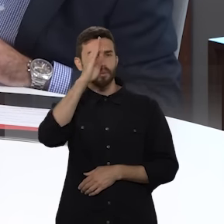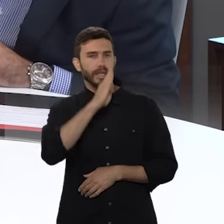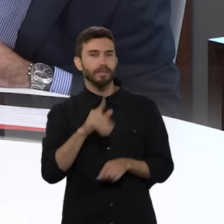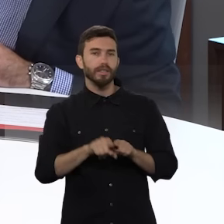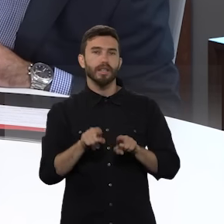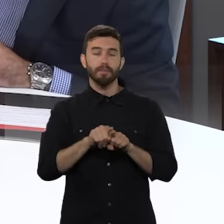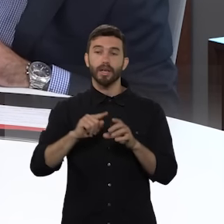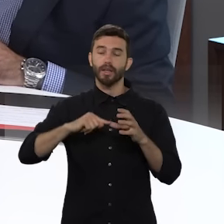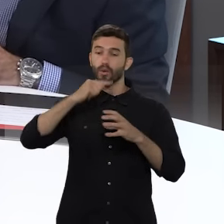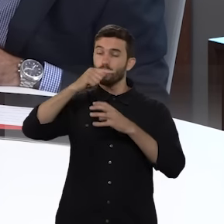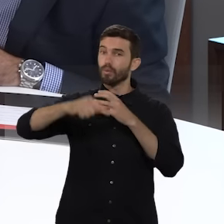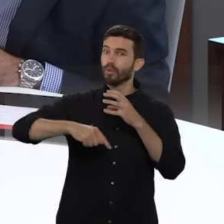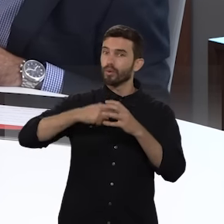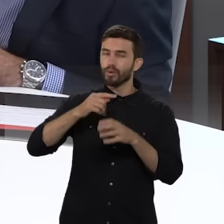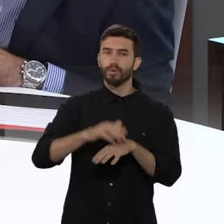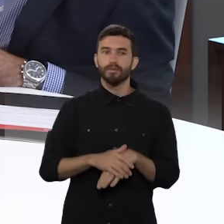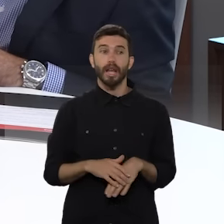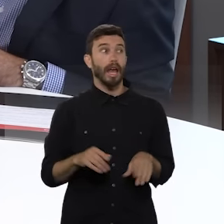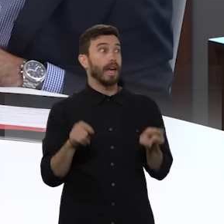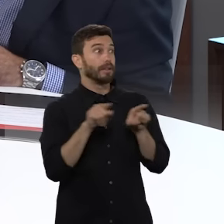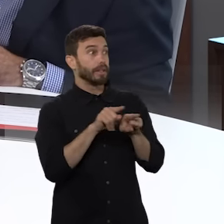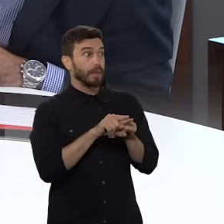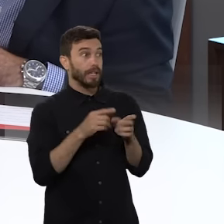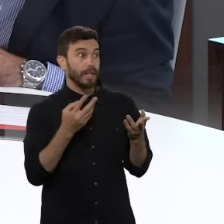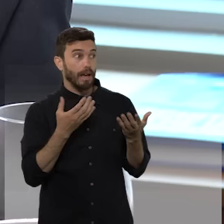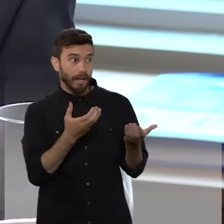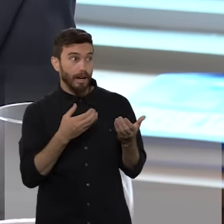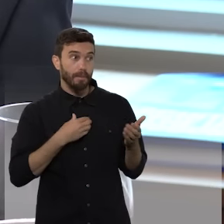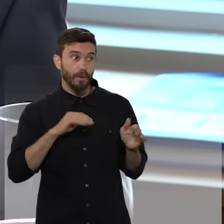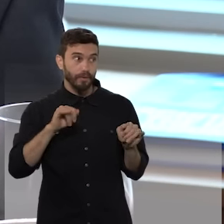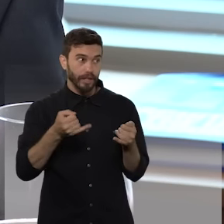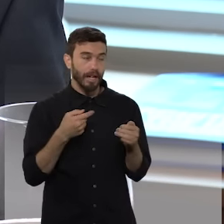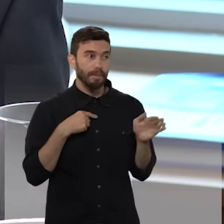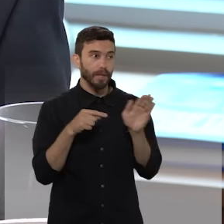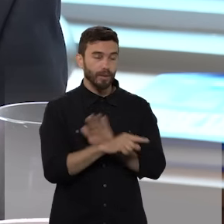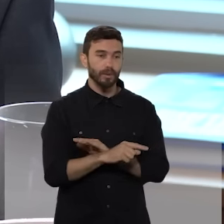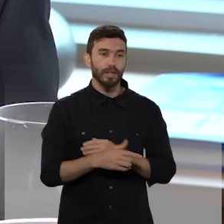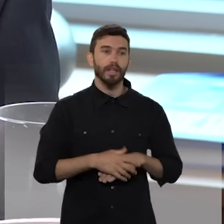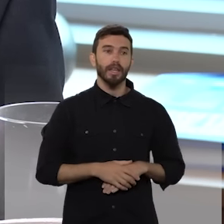Eu queria aproveitar o gancho aqui da pergunta e falar um pouco sobre a internacionalização,